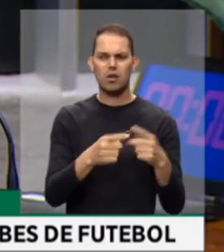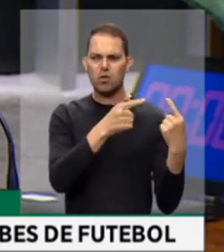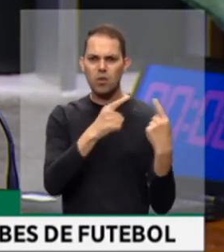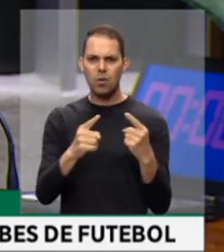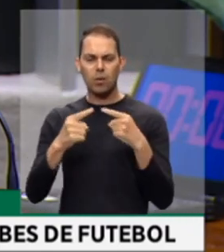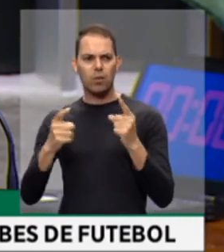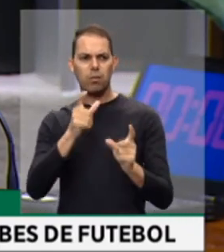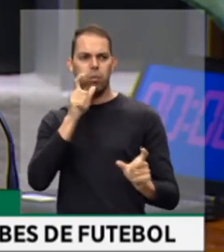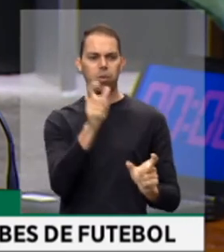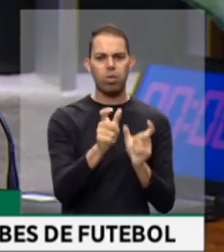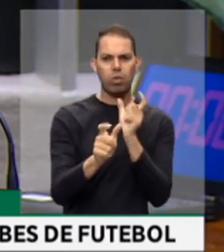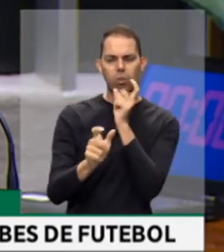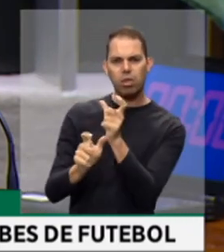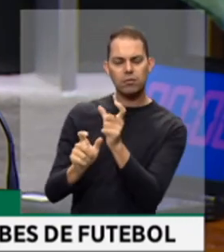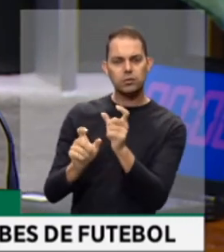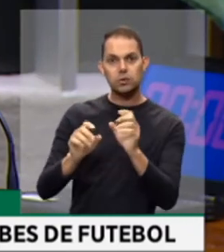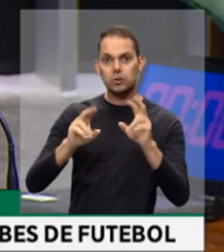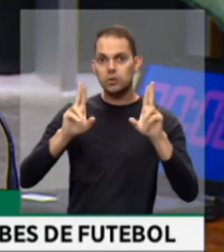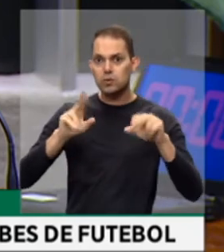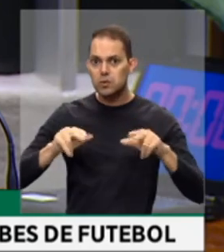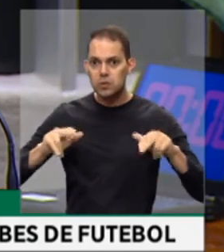MUITO É TER NESSES 6 ANOS COMO DEPUTADO FEDERAL SEMPRE APAIXONADO NA DEFESA DAQUILO